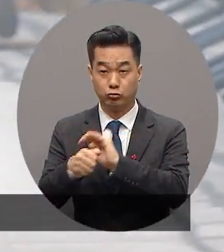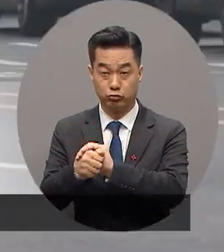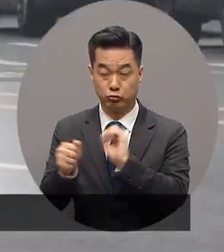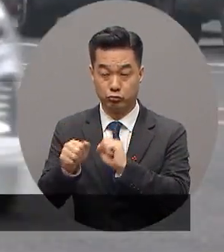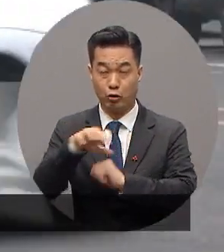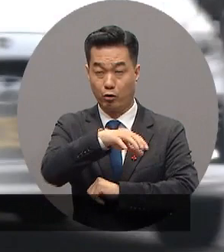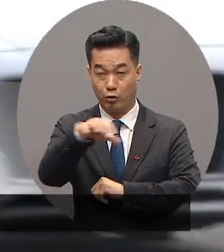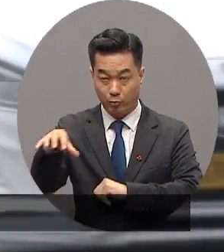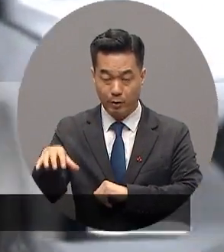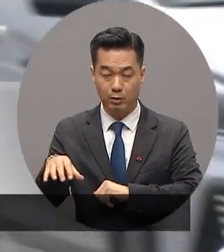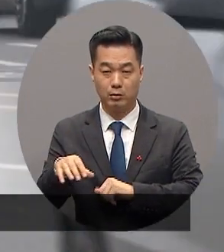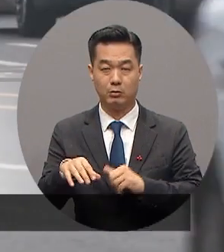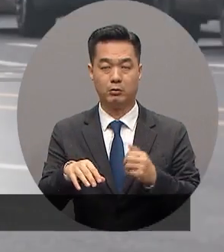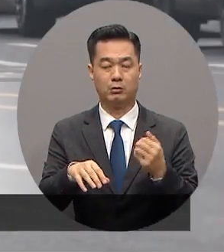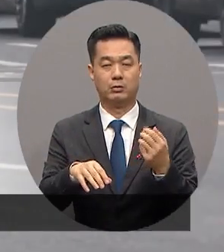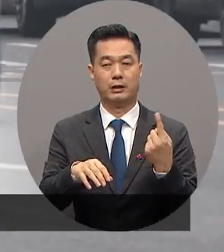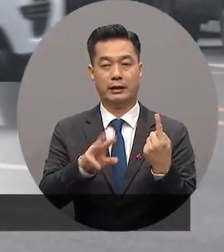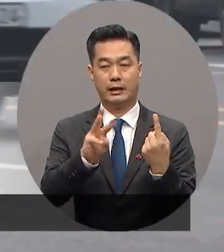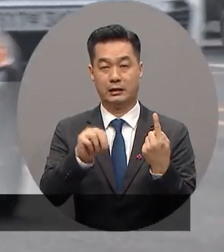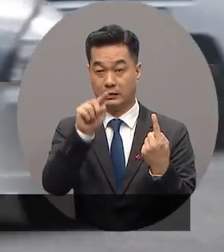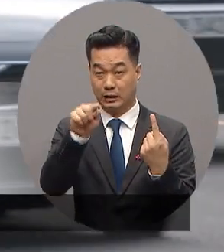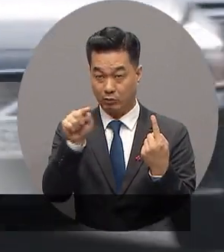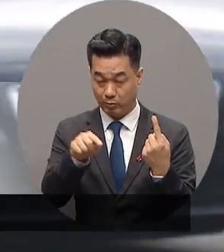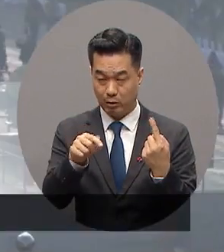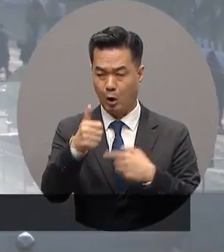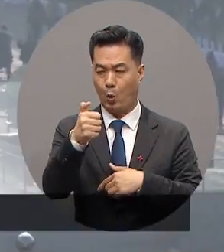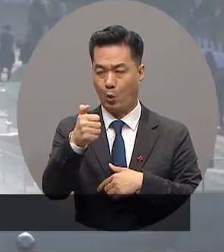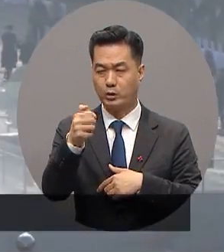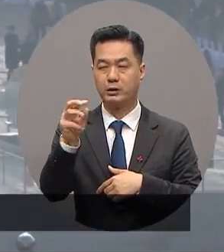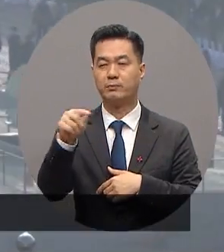인천, 경기 남부와 충청권, 전북은초미세먼지 농도가 세제곱미터당